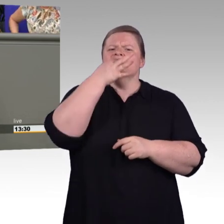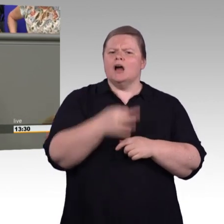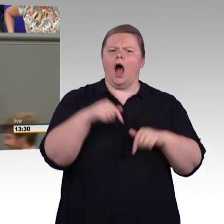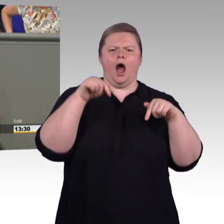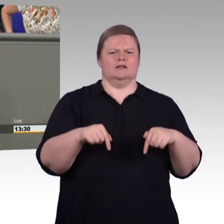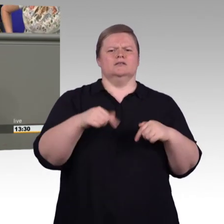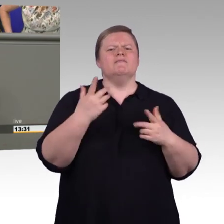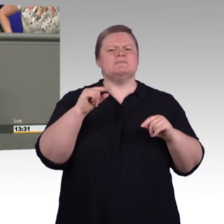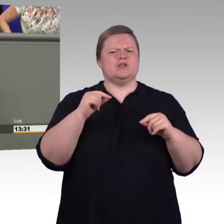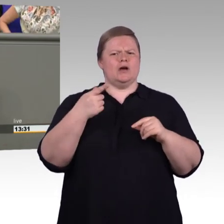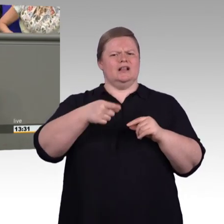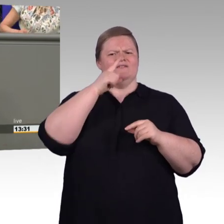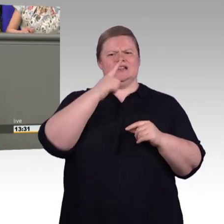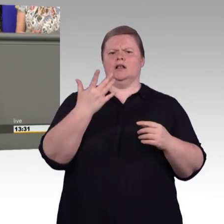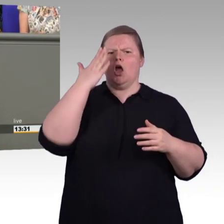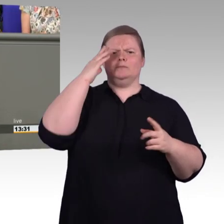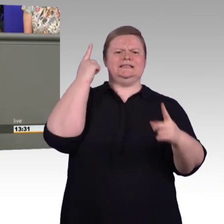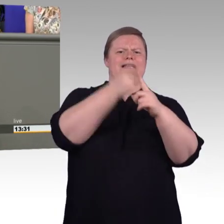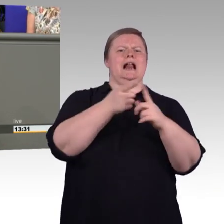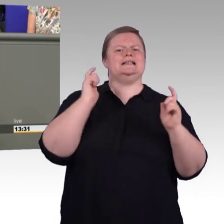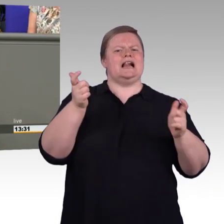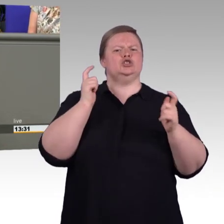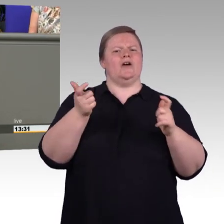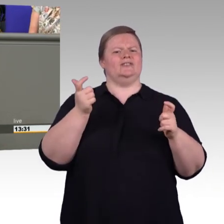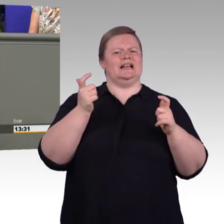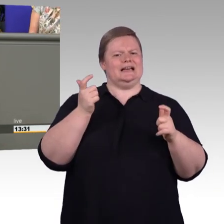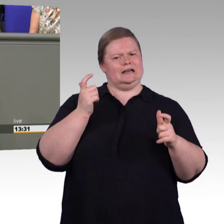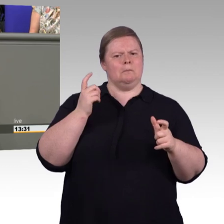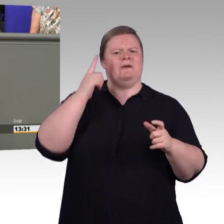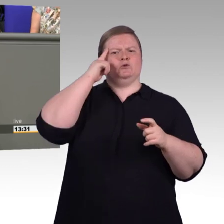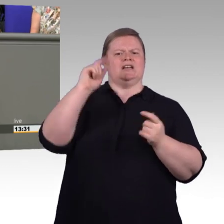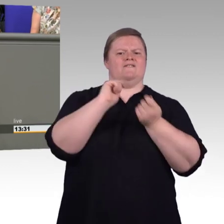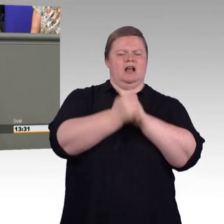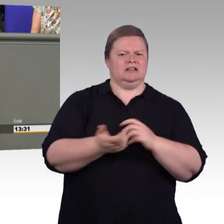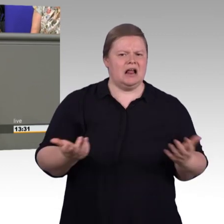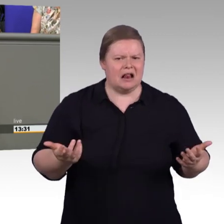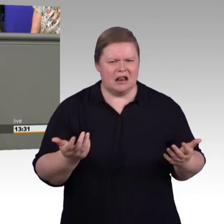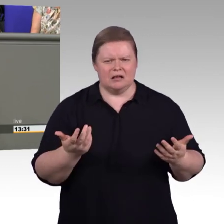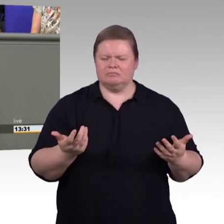nämlich Artikel 6 Absatz 2, auf dem über 70 Jahre verfassungsgeschichtliche